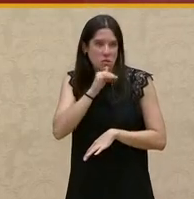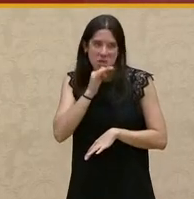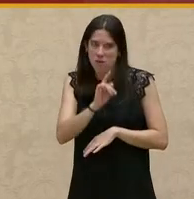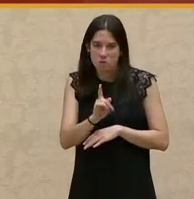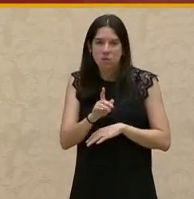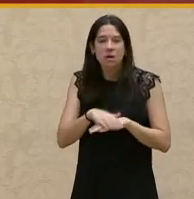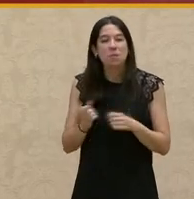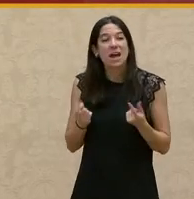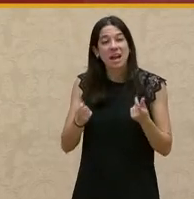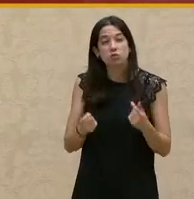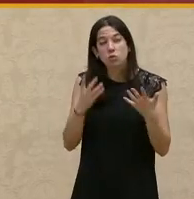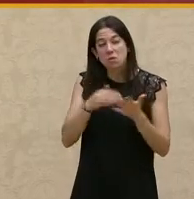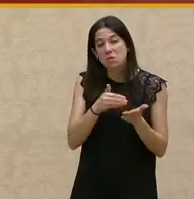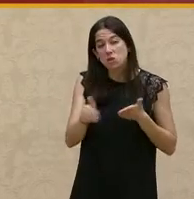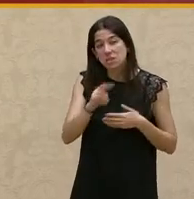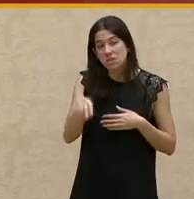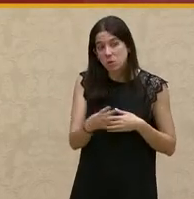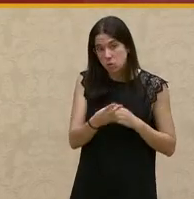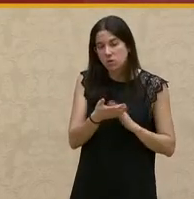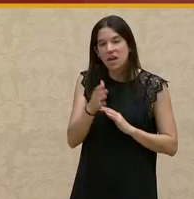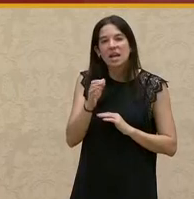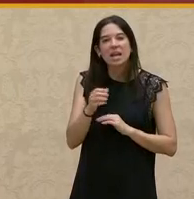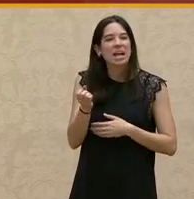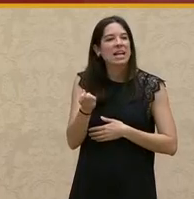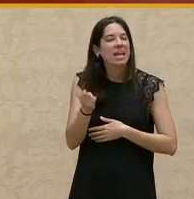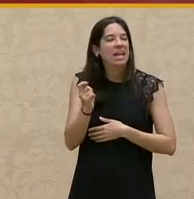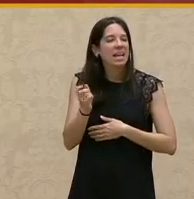todo el Ingreso Mínimo Vital, lo que algunos despectivamente llaman la paguita, llega a